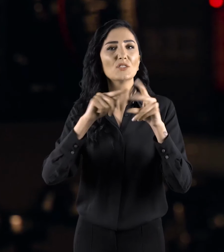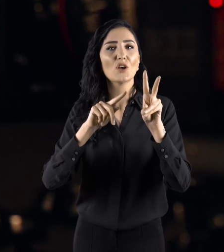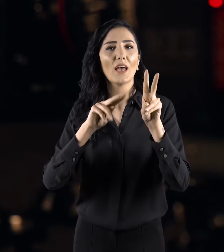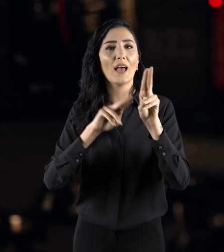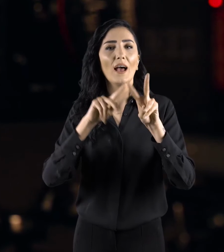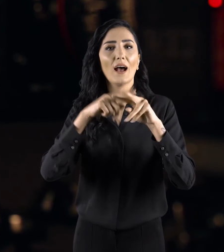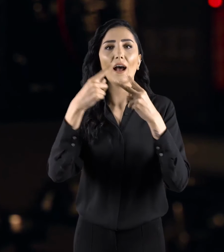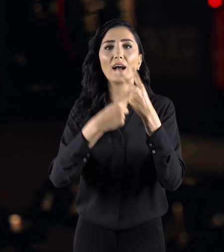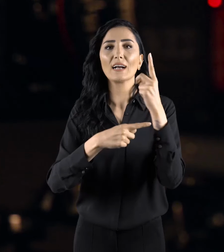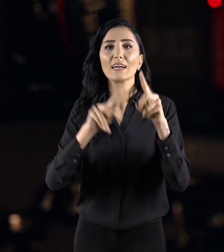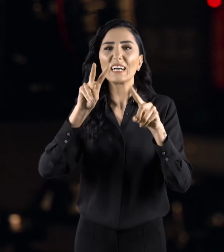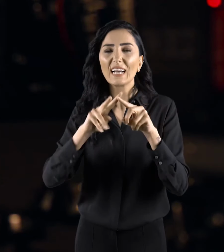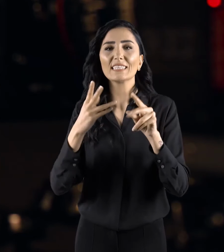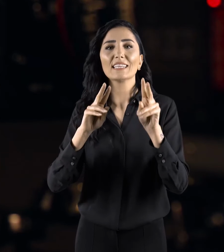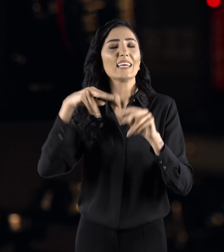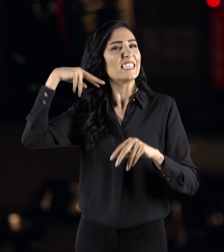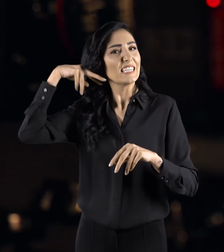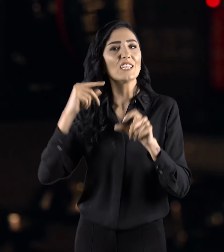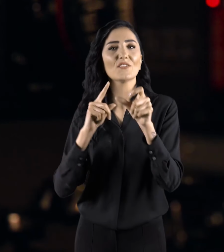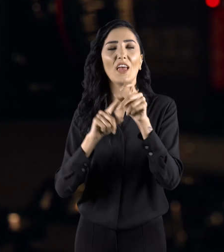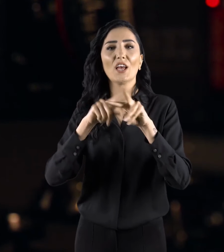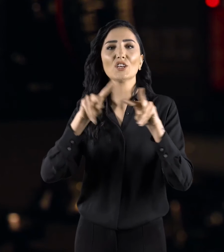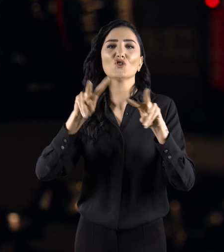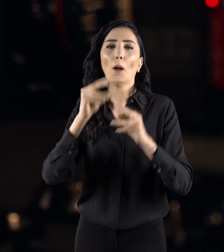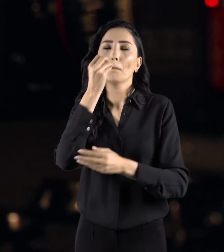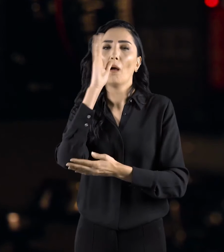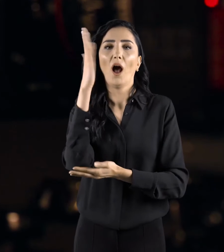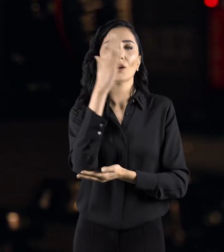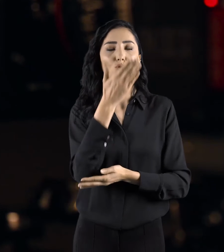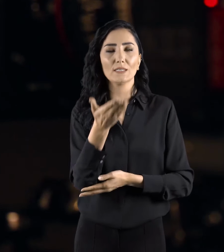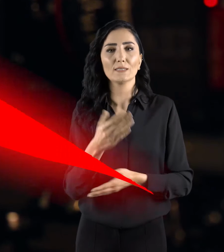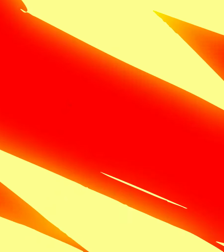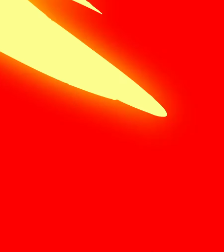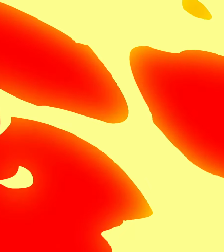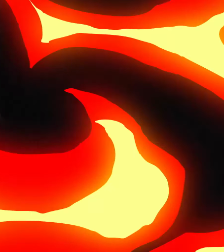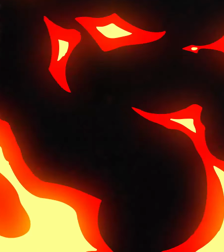edeceğiz ki bunlar yangına dayanıklı meşe, kayın, kiraz ağaçlarıdır.